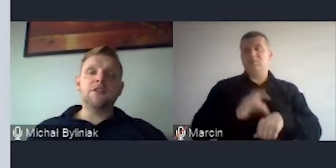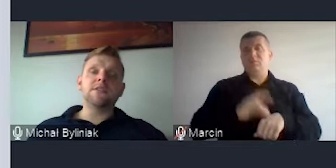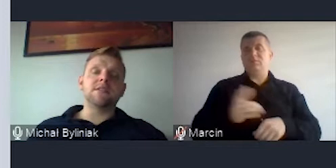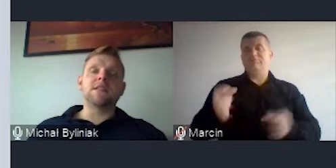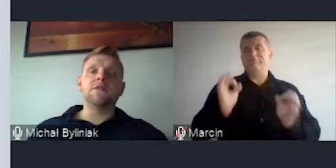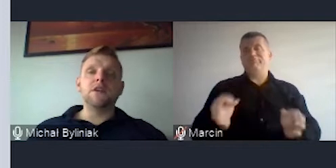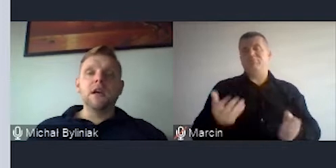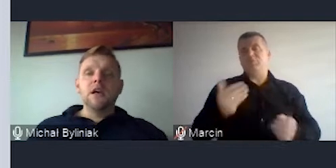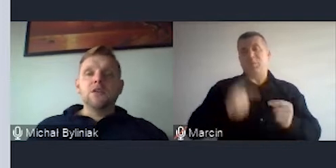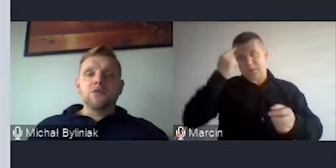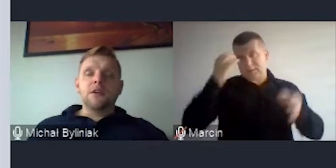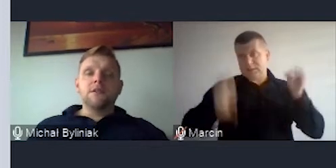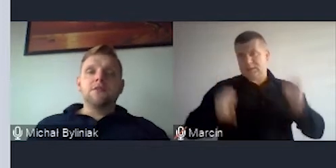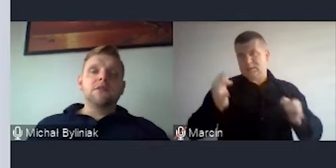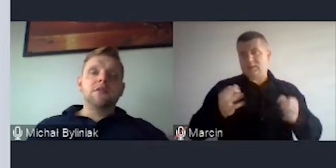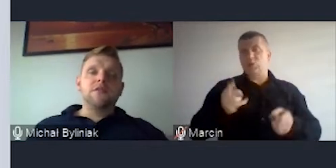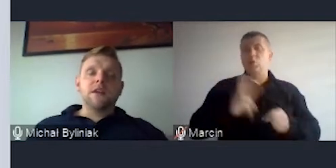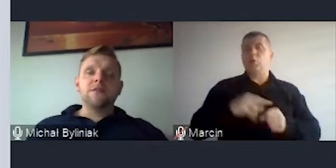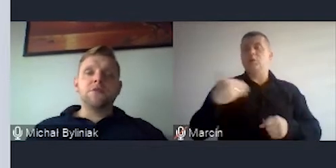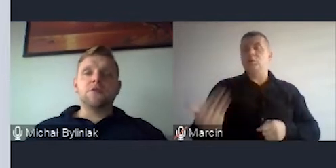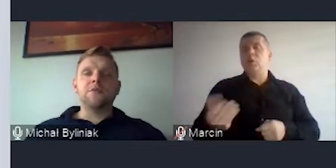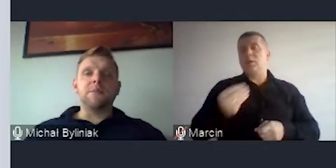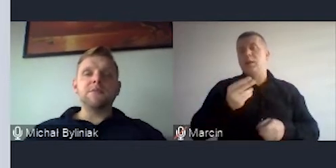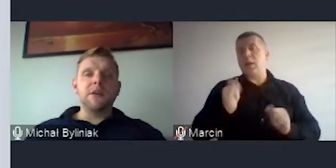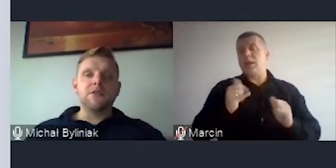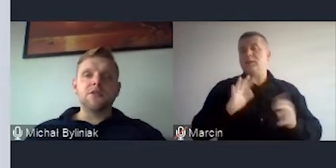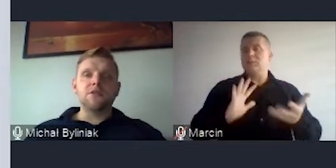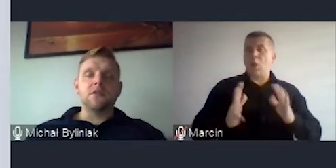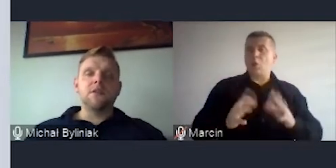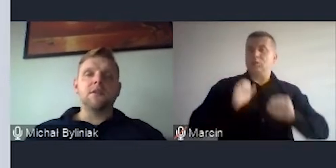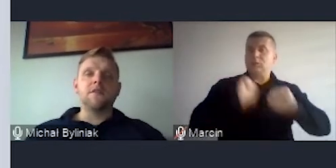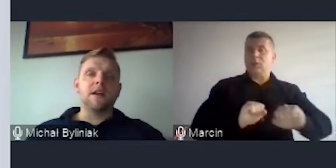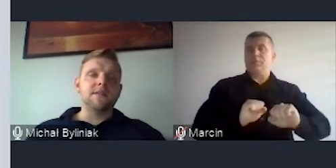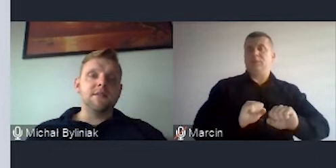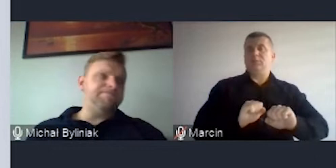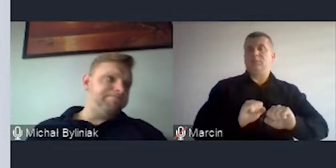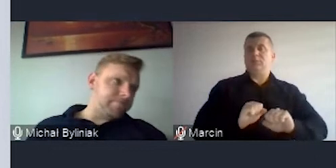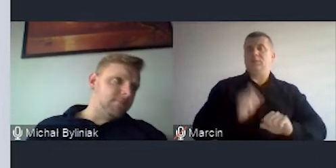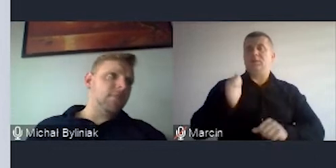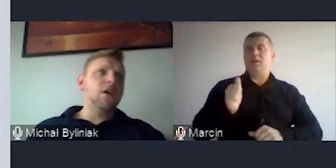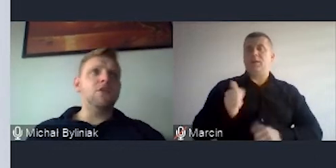Czyli trzeba się zastanowić z której strony to gryźć, w jaki sposób zabezpieczyć gwarancję,